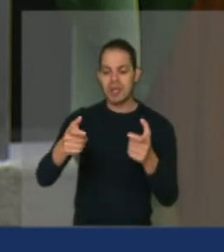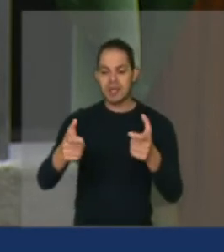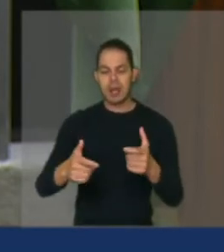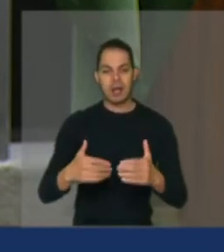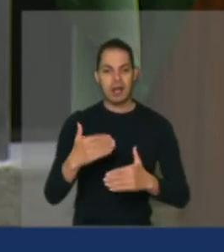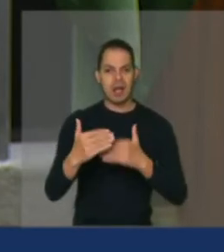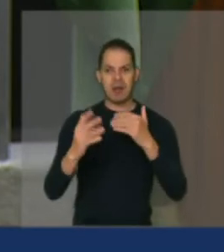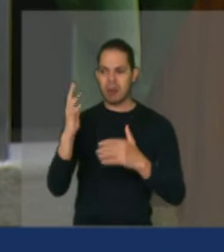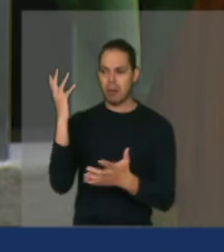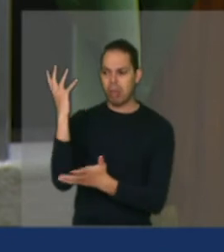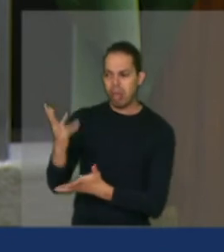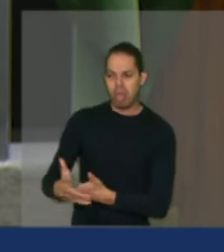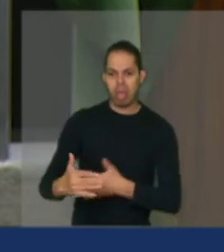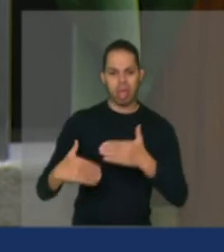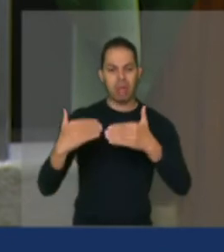O DESMATAMENTO. É FALSO. NÃO É VERDADEIRO. TEM QUE SE